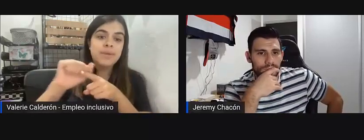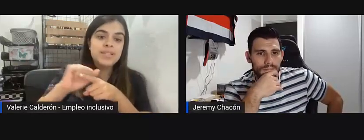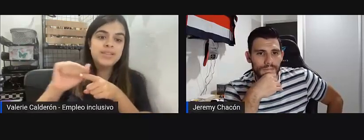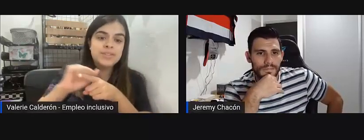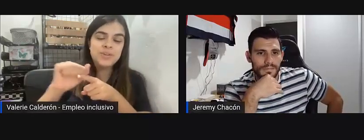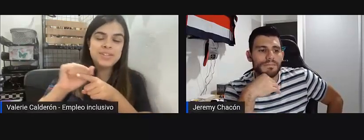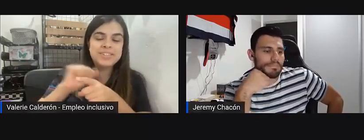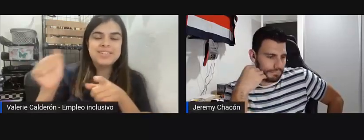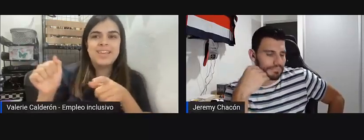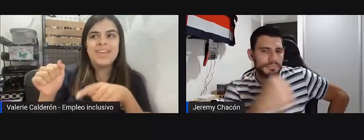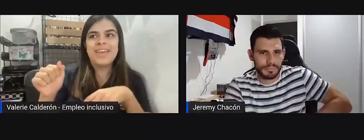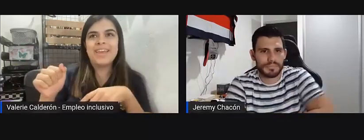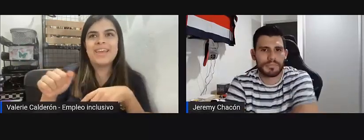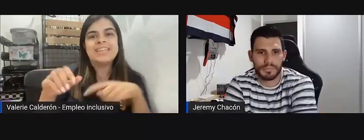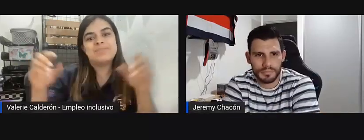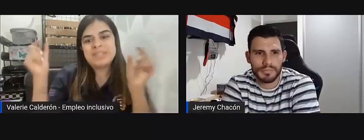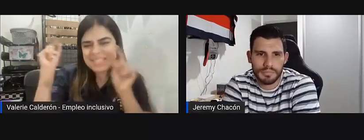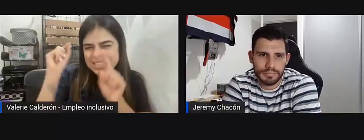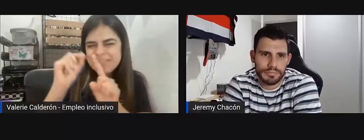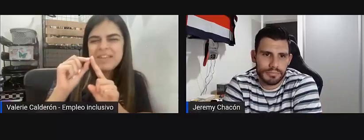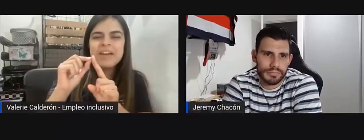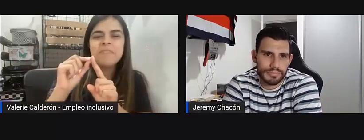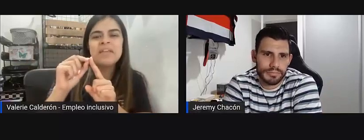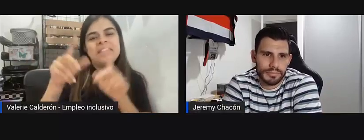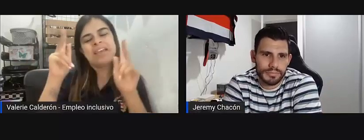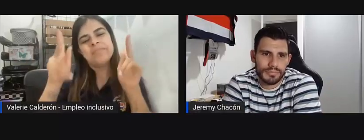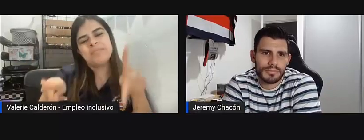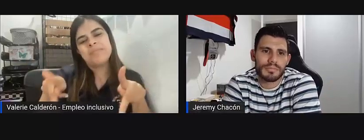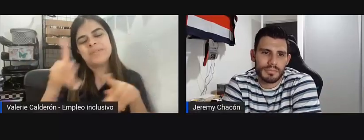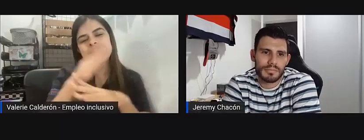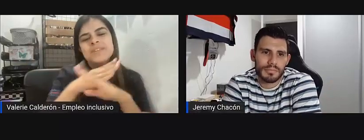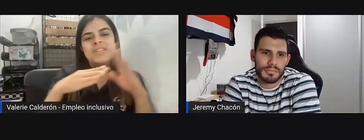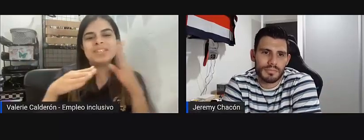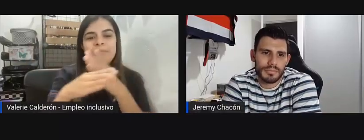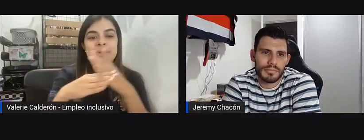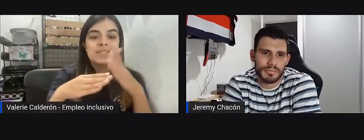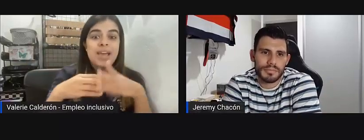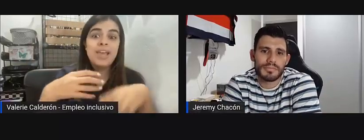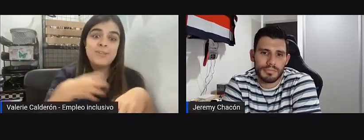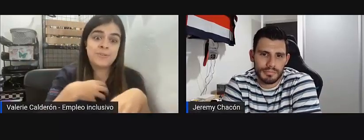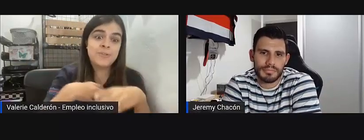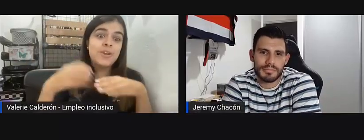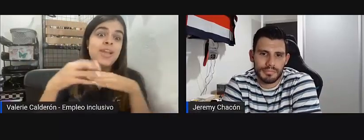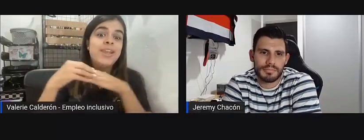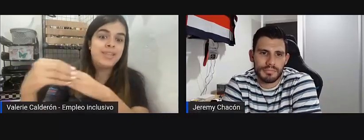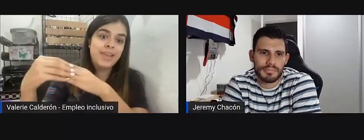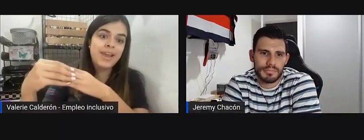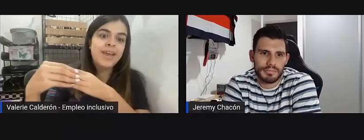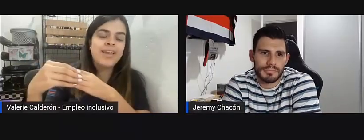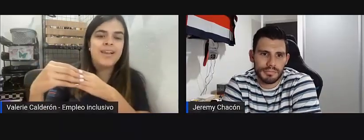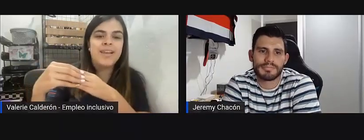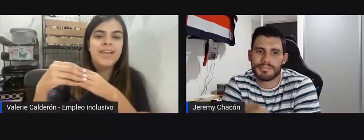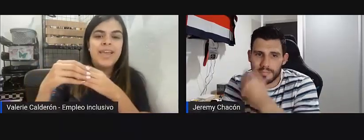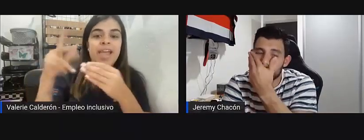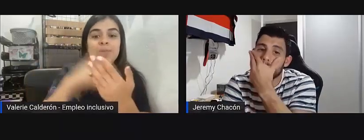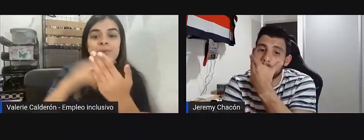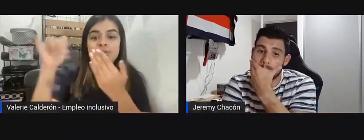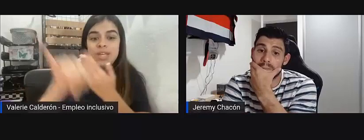las capacitaciones específicamente en verdad con discapacidad que soy yo que lidera el el